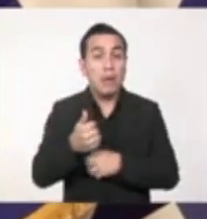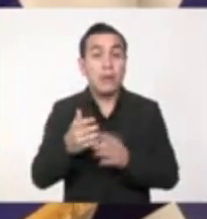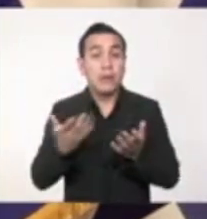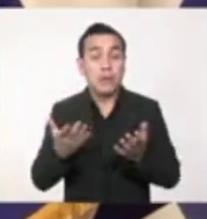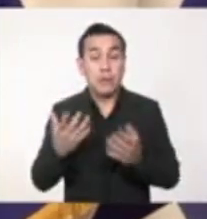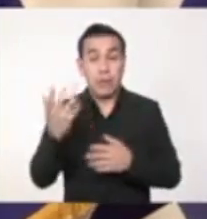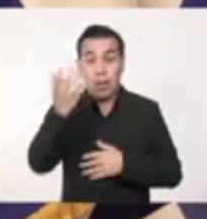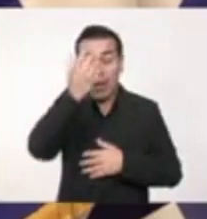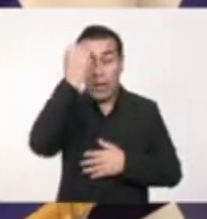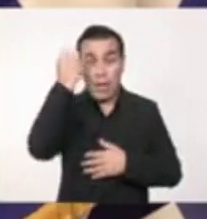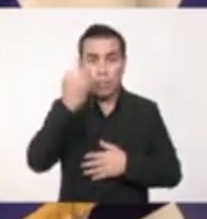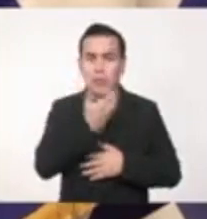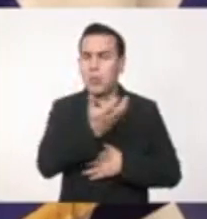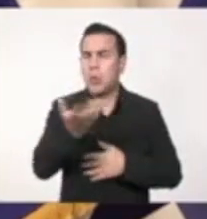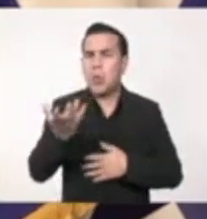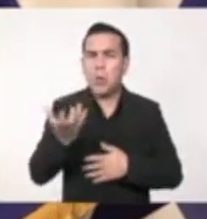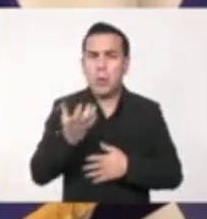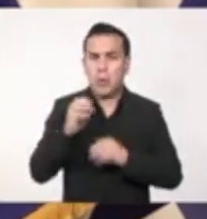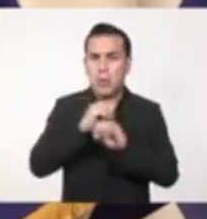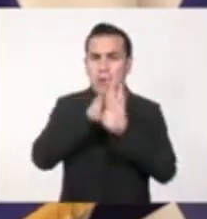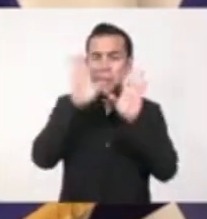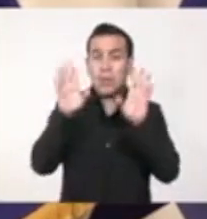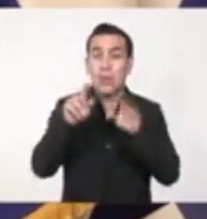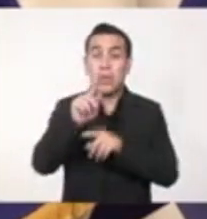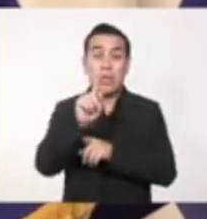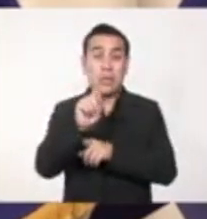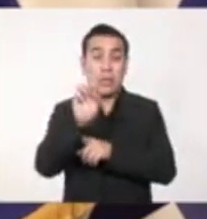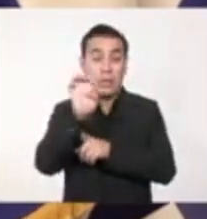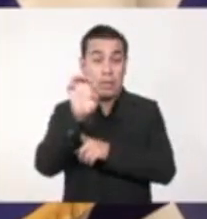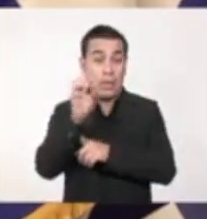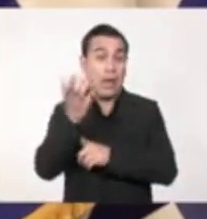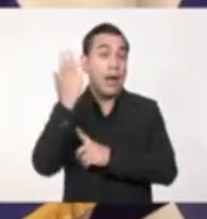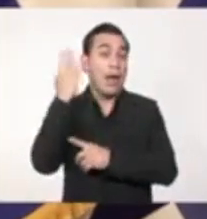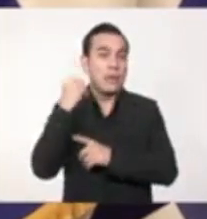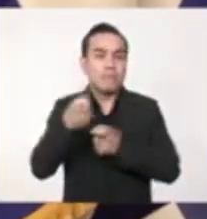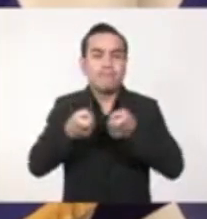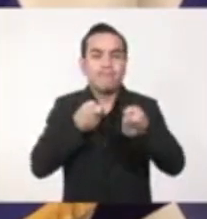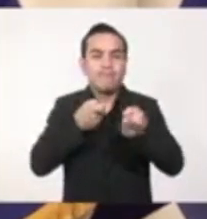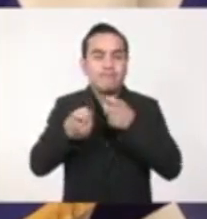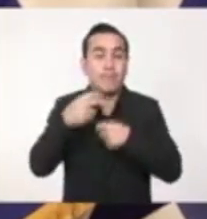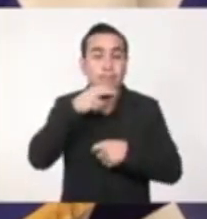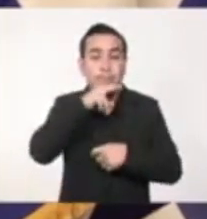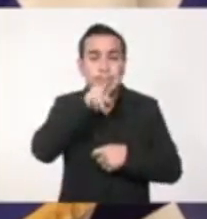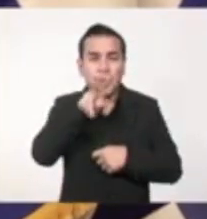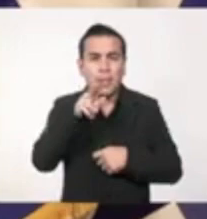sin ninguna discusión con un tribunal manejado enteramente por la oposición nosotros no teníamos por Dios no teníamos